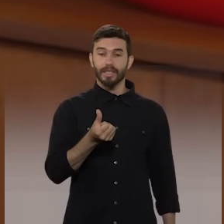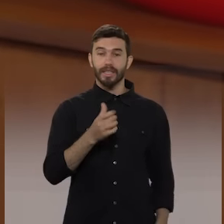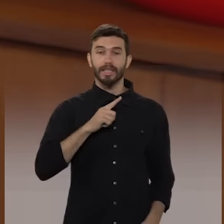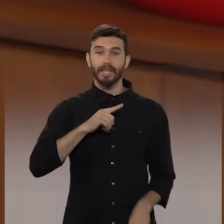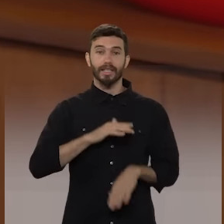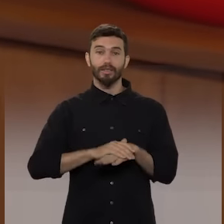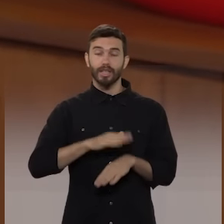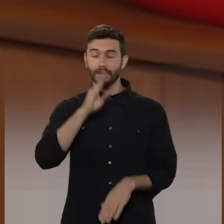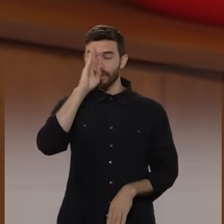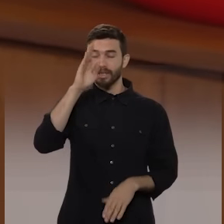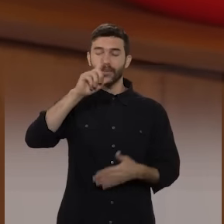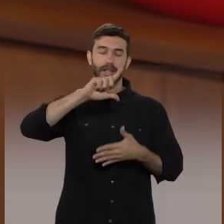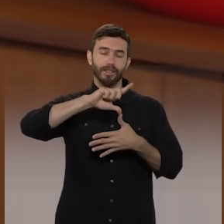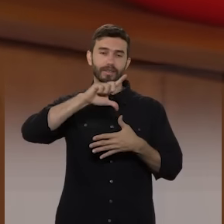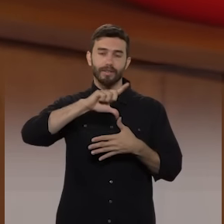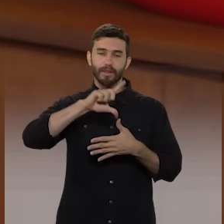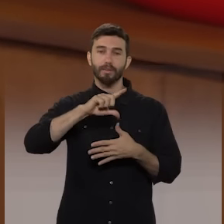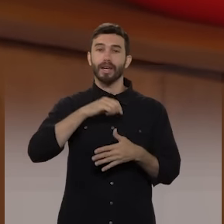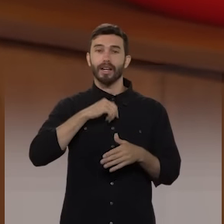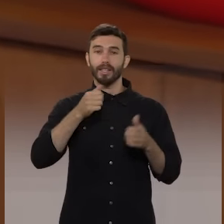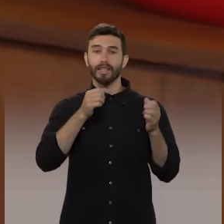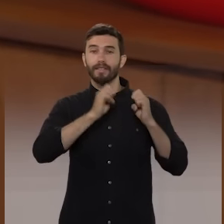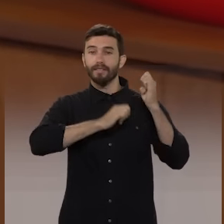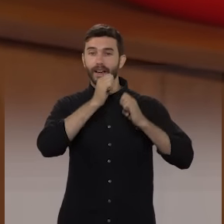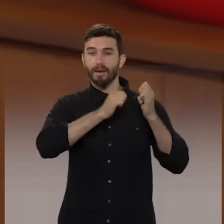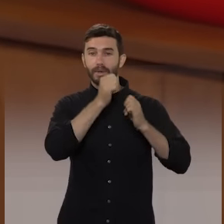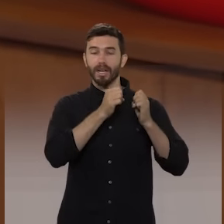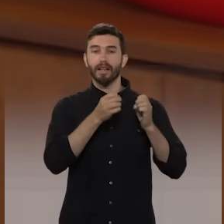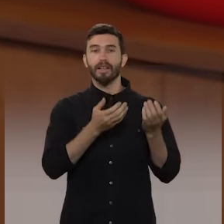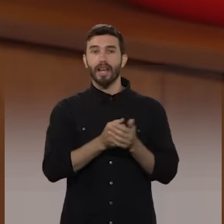fábricas da América Latina, quando nós fizemos a duplicação, nós passamos a ser a maior, vamos